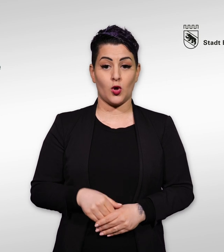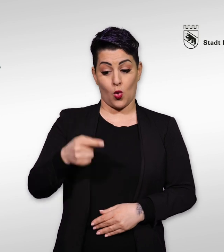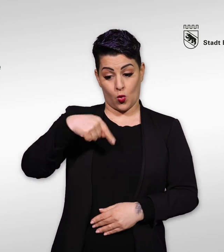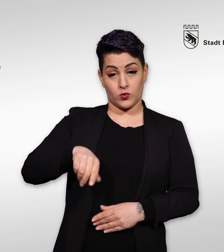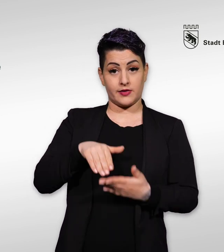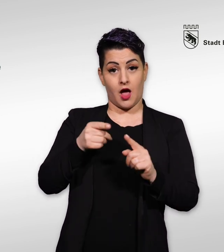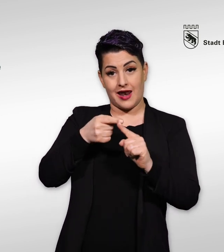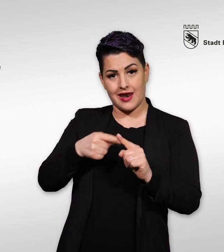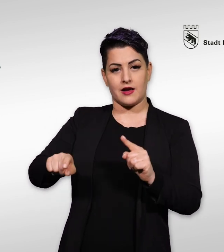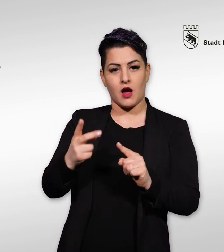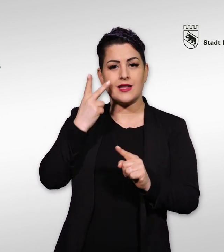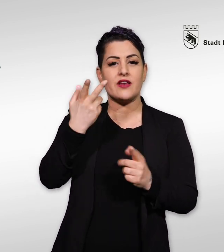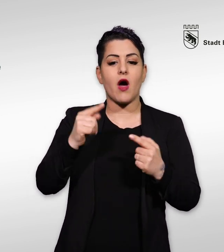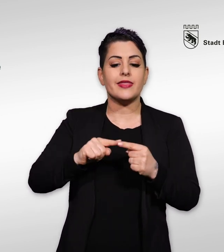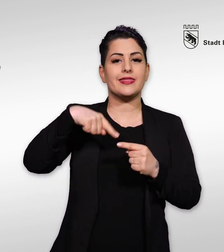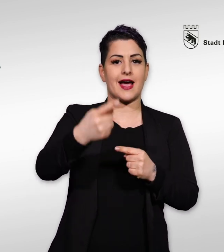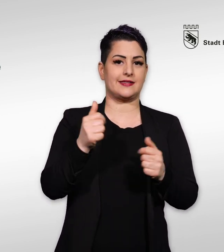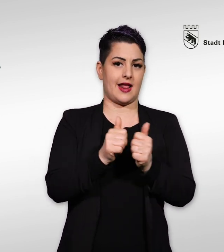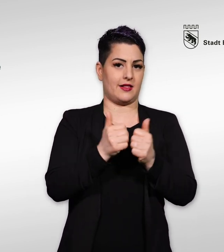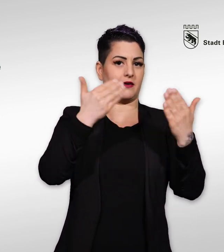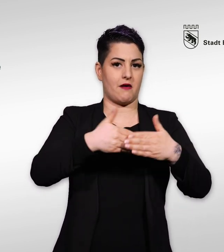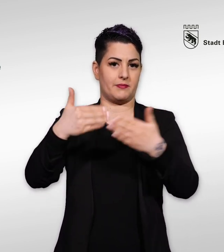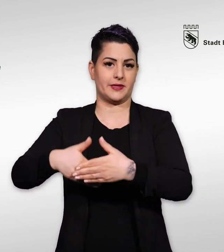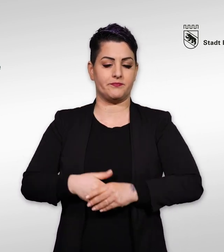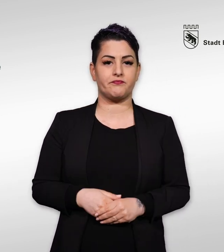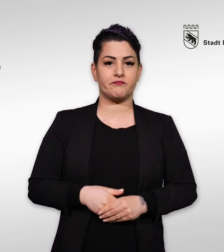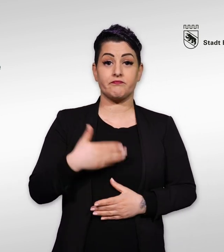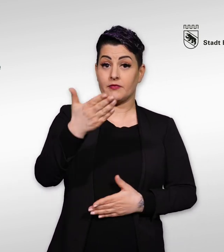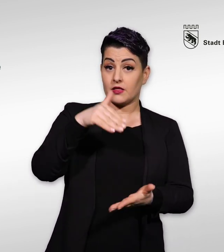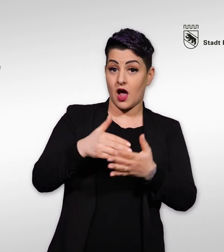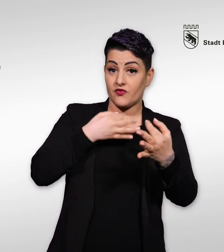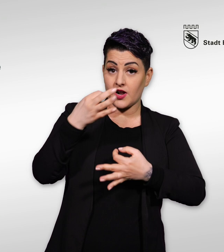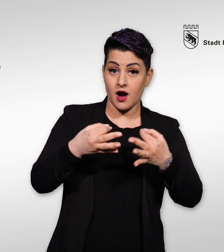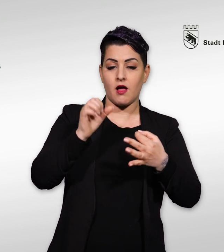Im Link unter diesem Video finden Sie die Daten für die nächsten Elternabende: Haben Sie Fragen?